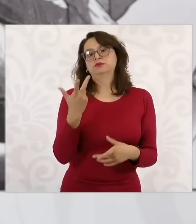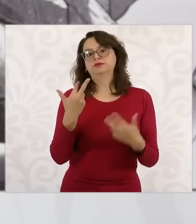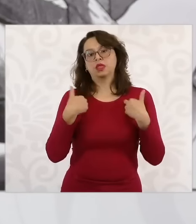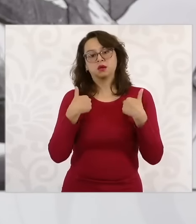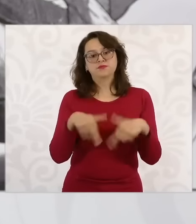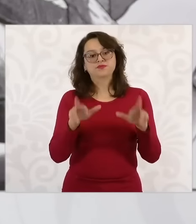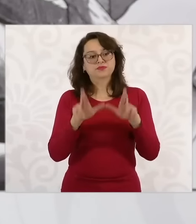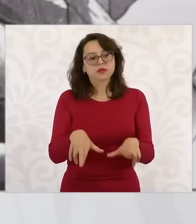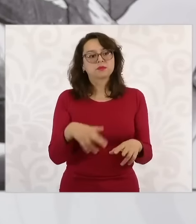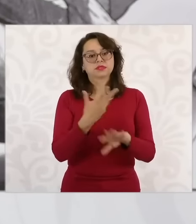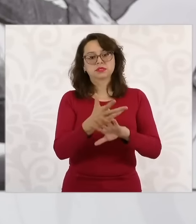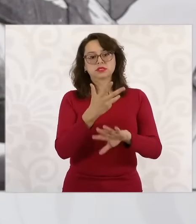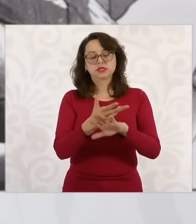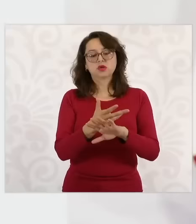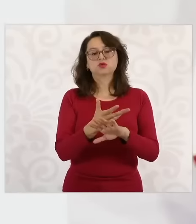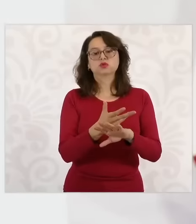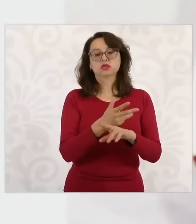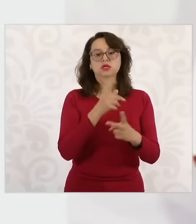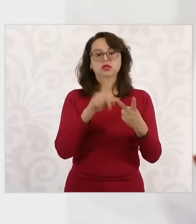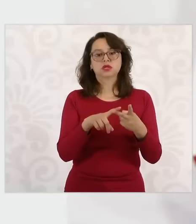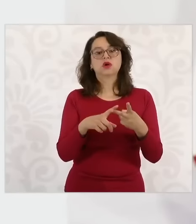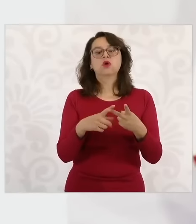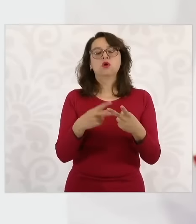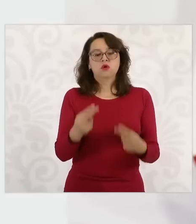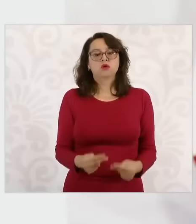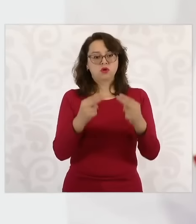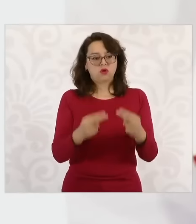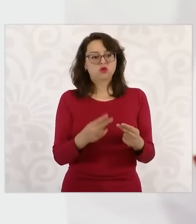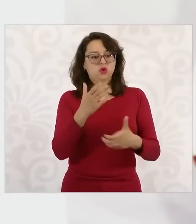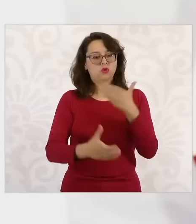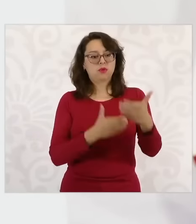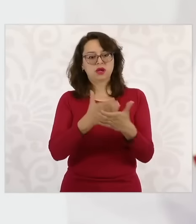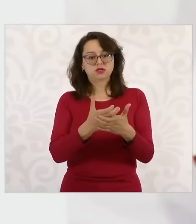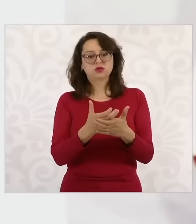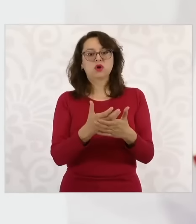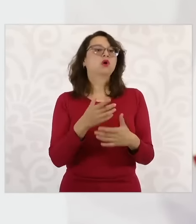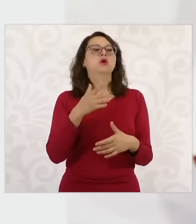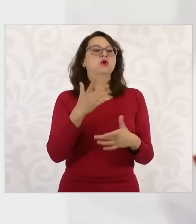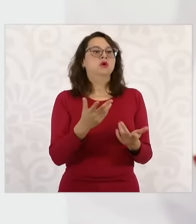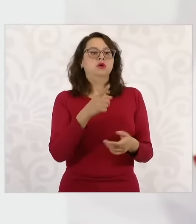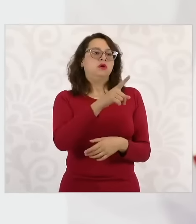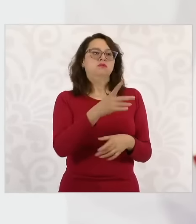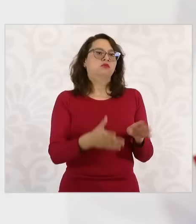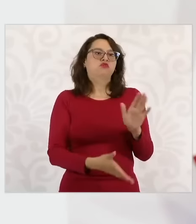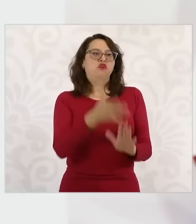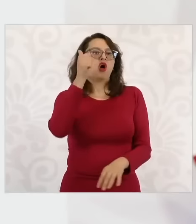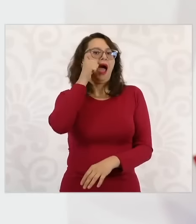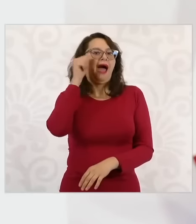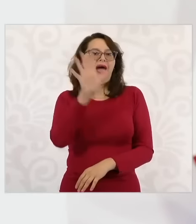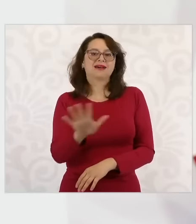Departamento de Estado eh de Comercio están junto con el presidente Trompe en Asia. Eh, entendemos